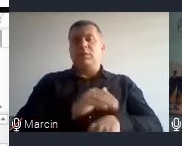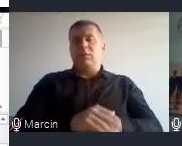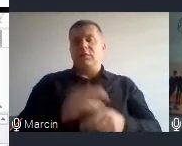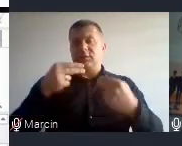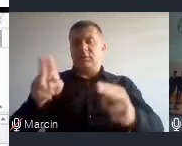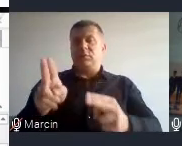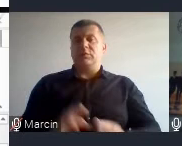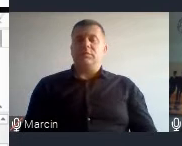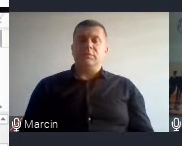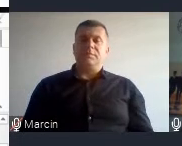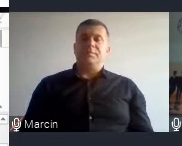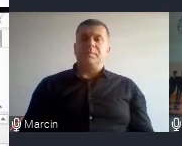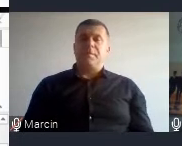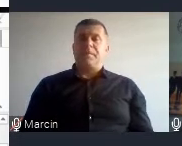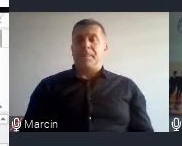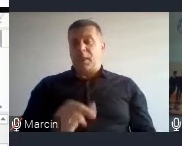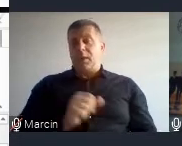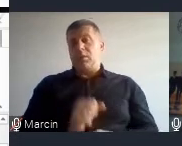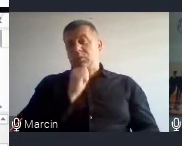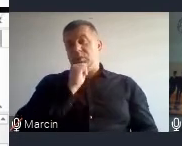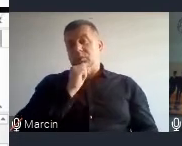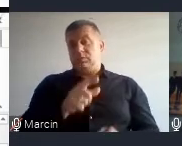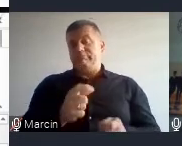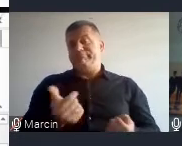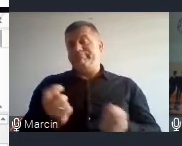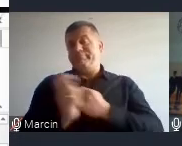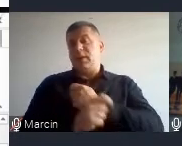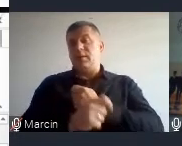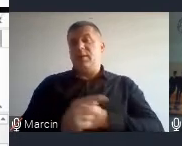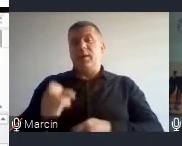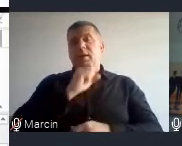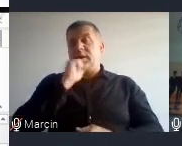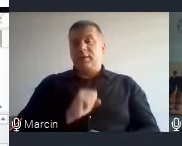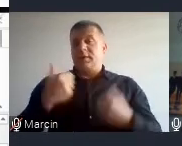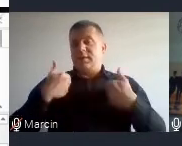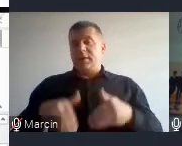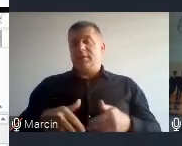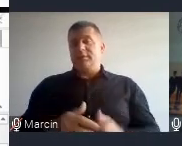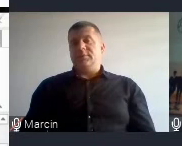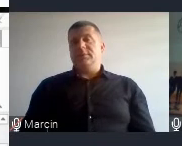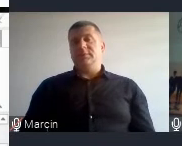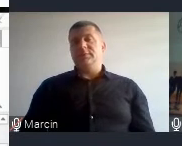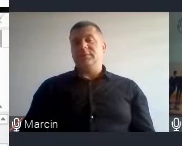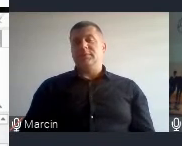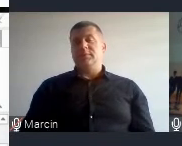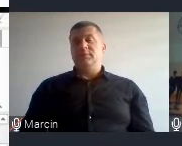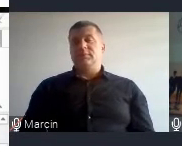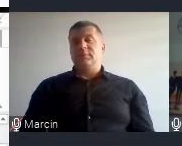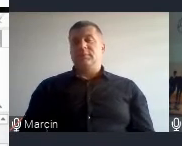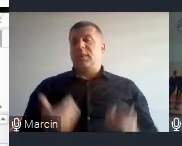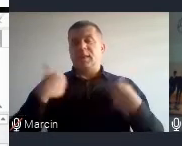A to już poważna sankcja, na którą nikt nie chce trafić, z którą nikt nie chce się spotkać.